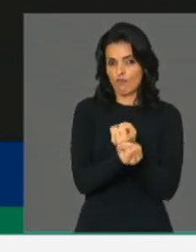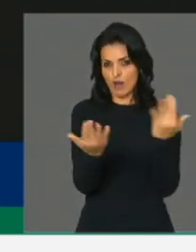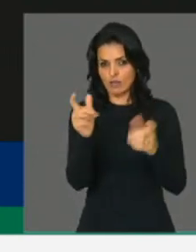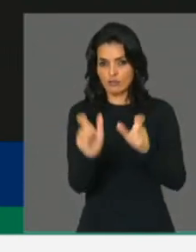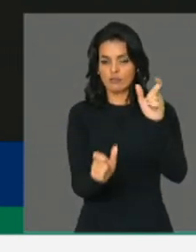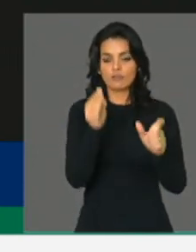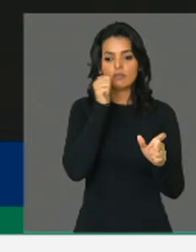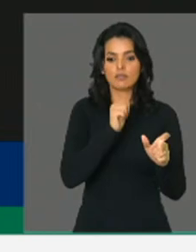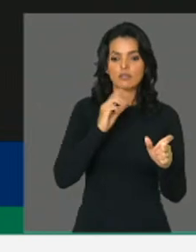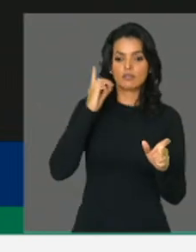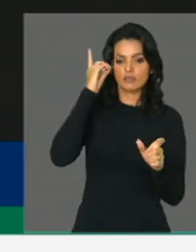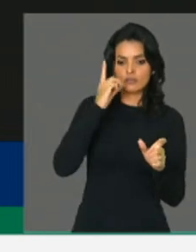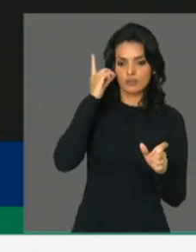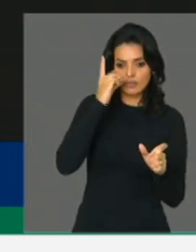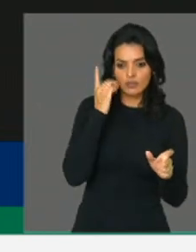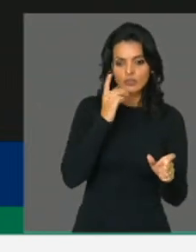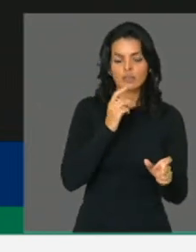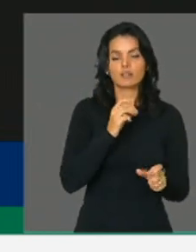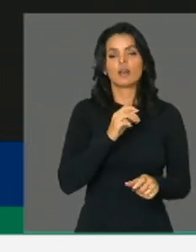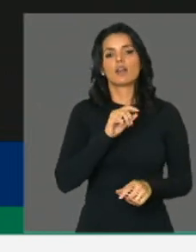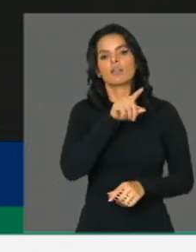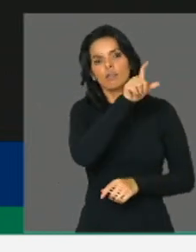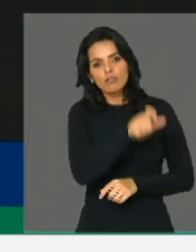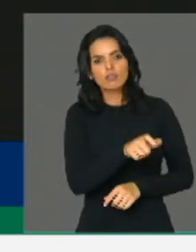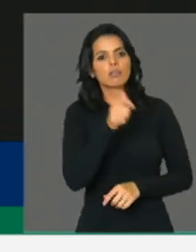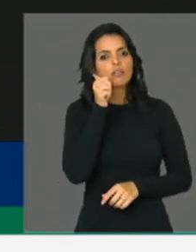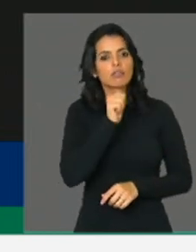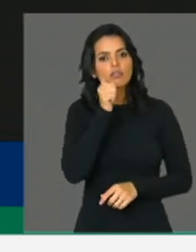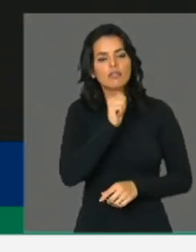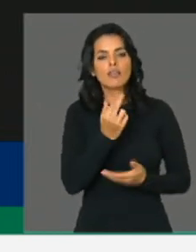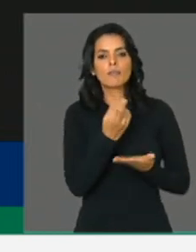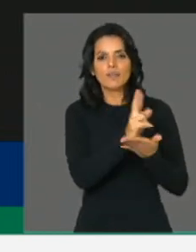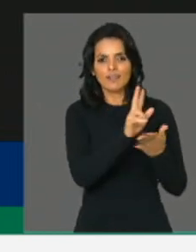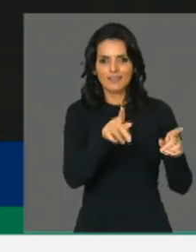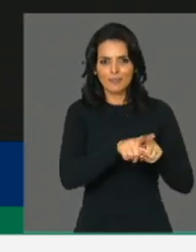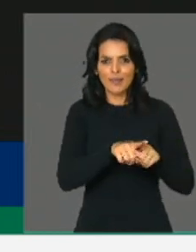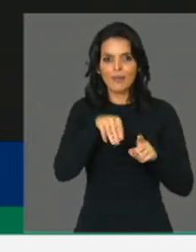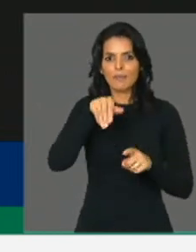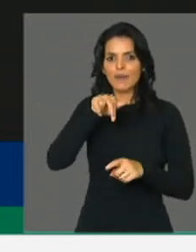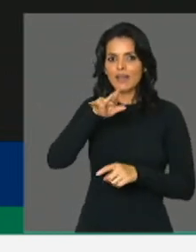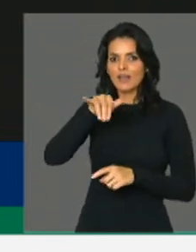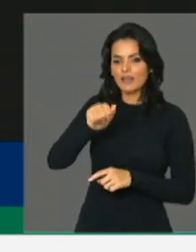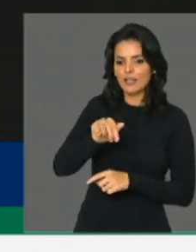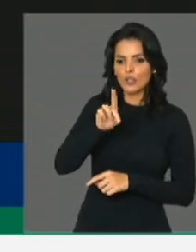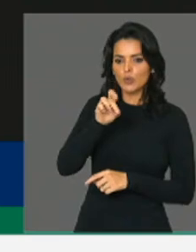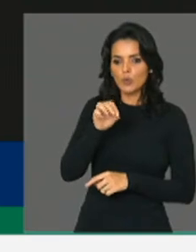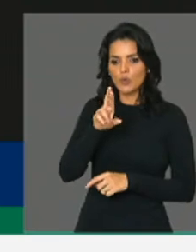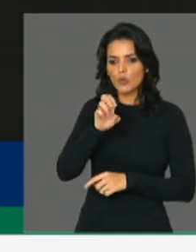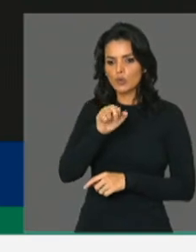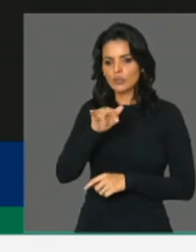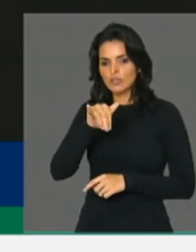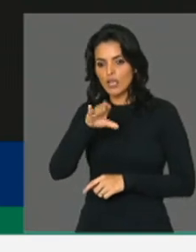IRÁFAZER UM SEMINÁRIO DIA 10. APROVEITO PARA CONVIDAR TODAS AS DEPUTADAS PARA PARTICIPAREM E ENGAJAREM TAMBÉM. MAS ACHO QUE A MAIOR HOMENAGEM QUE NÓS PODEMOS